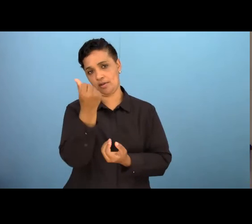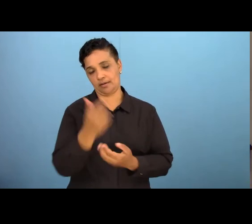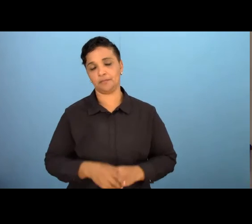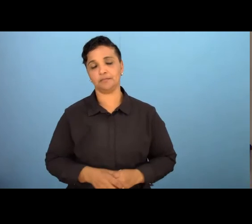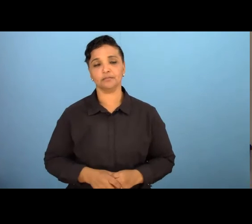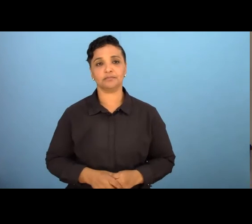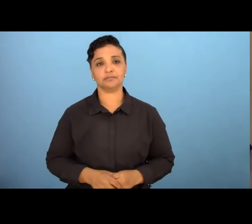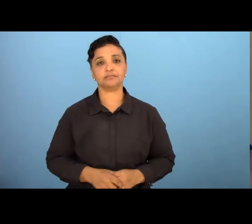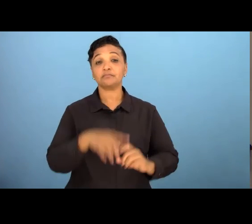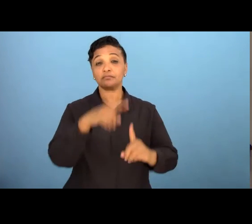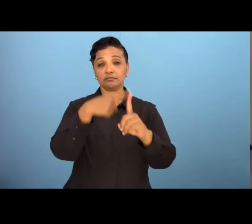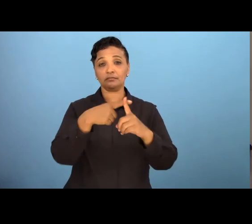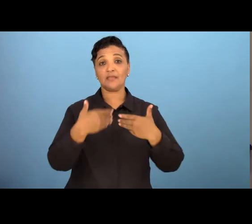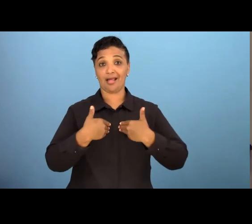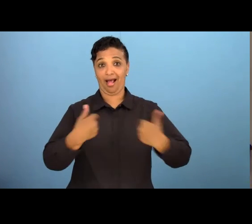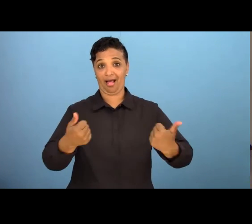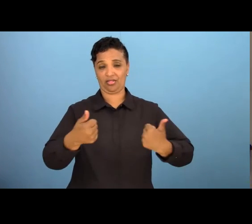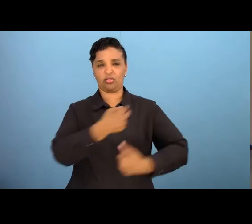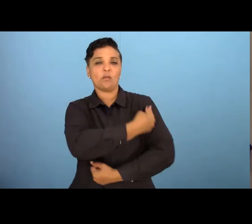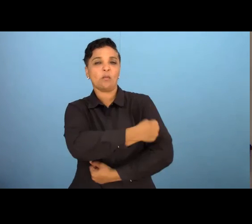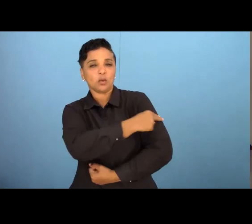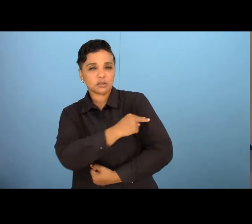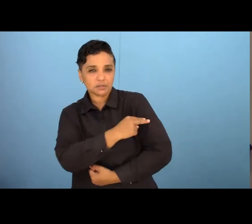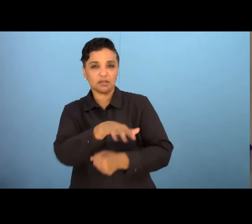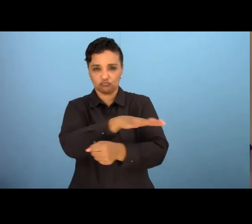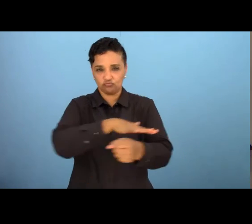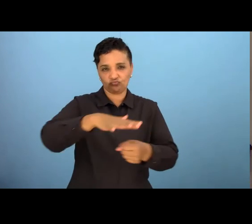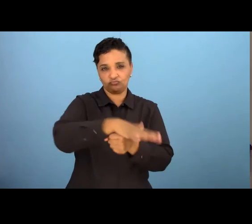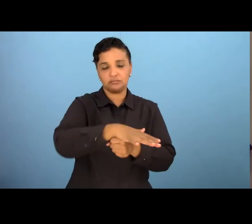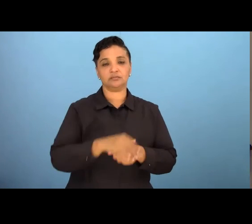más importante, por lo que quieren que el gobierno haga hincapié en estos temas también y también en